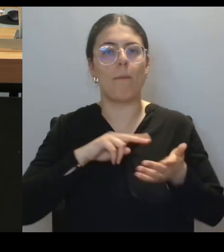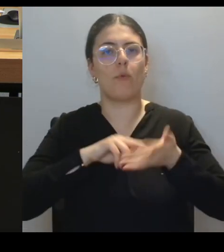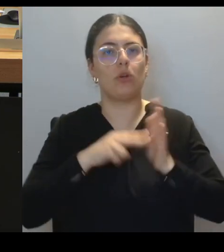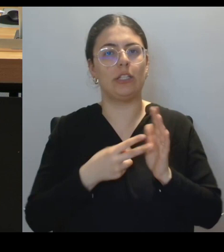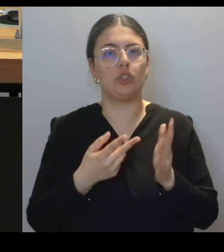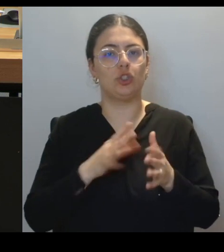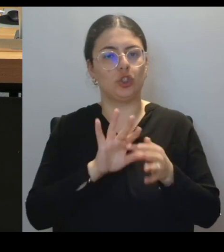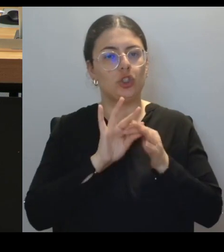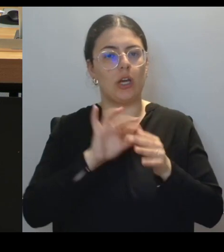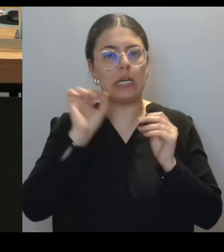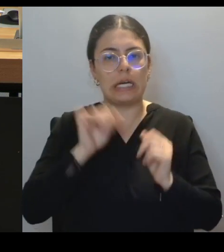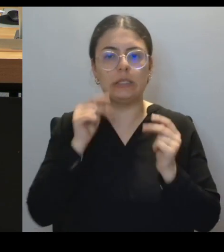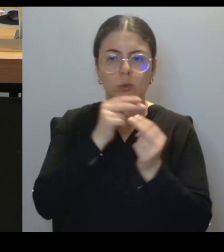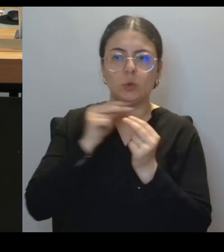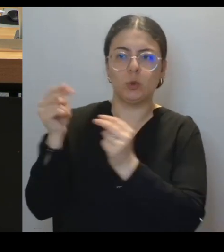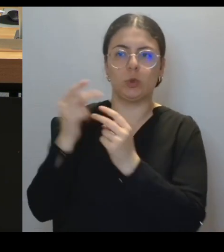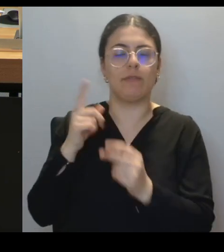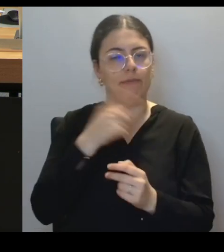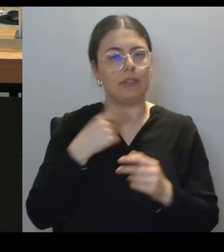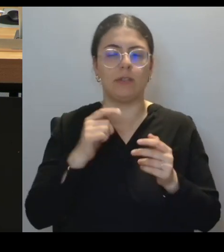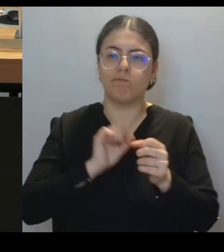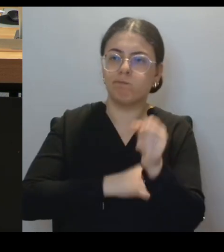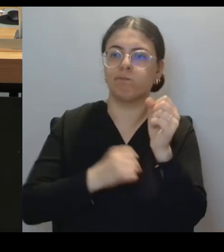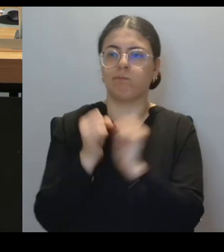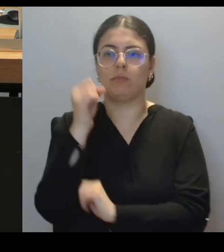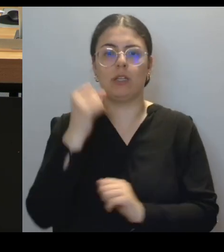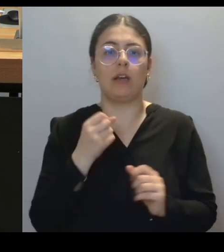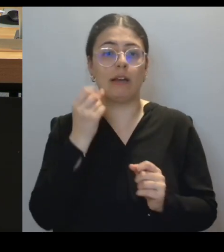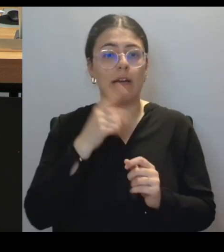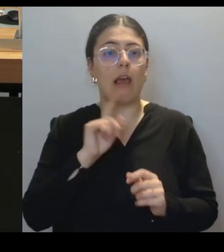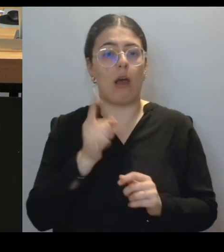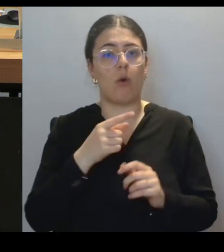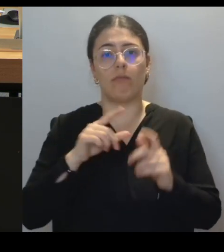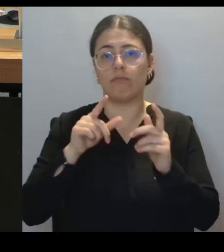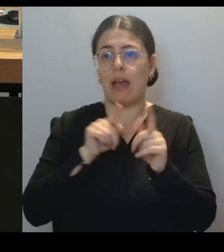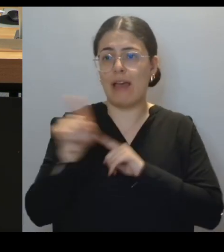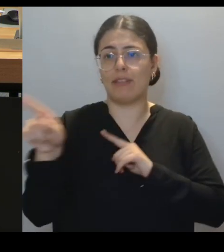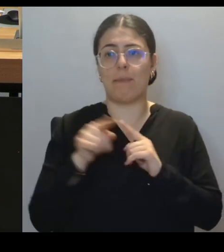Und die FDP blockiert leider auf Bundesebene eine Reform, die wir dringend bräuchten. Aber im konkreten Fall